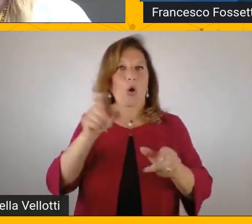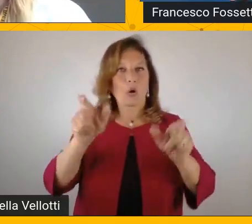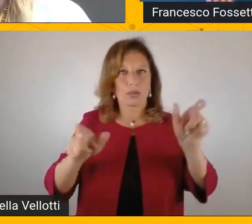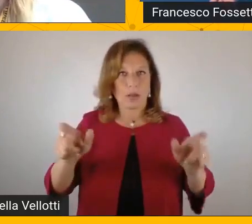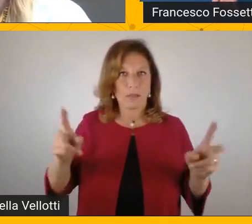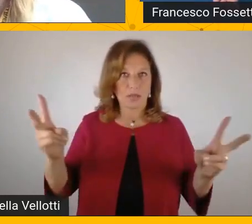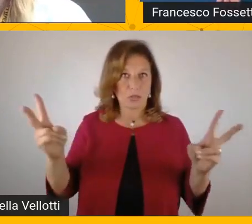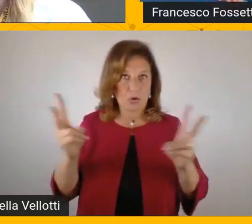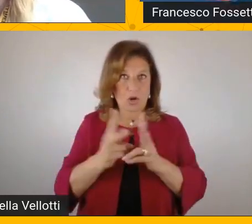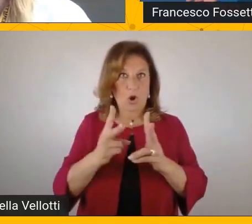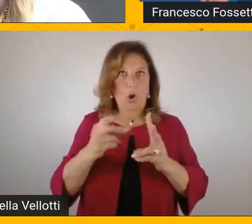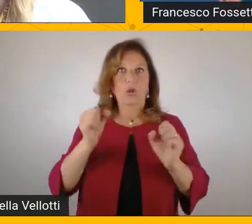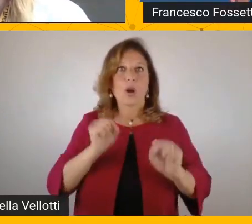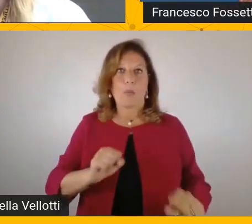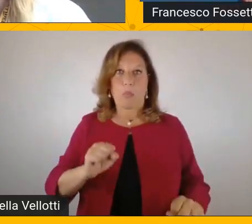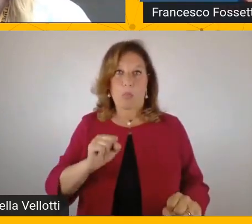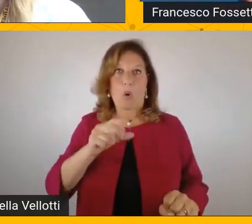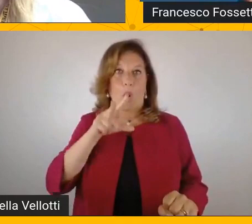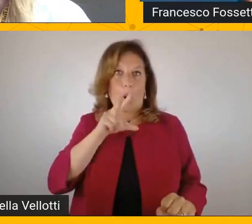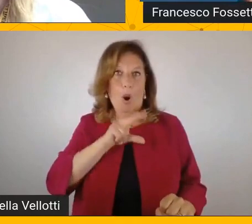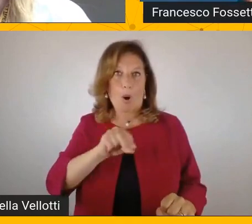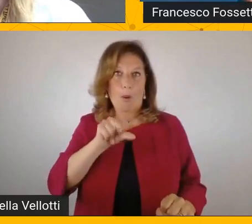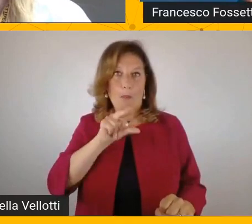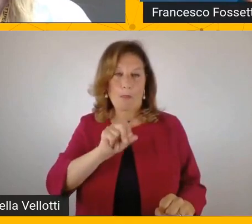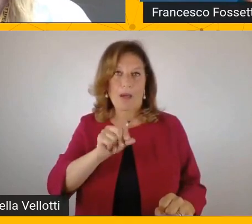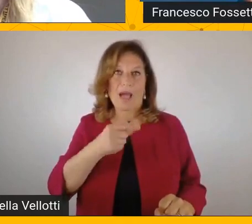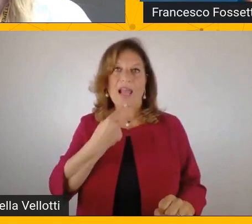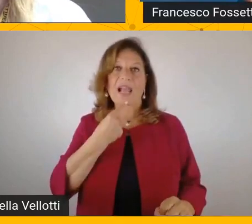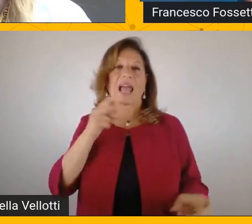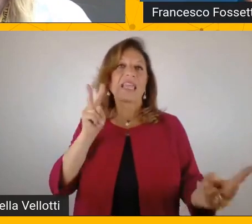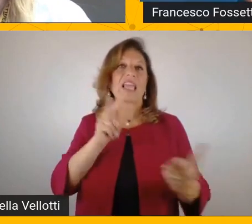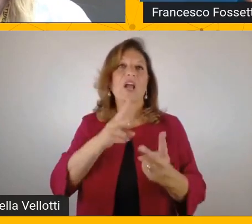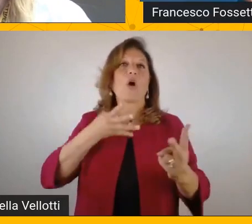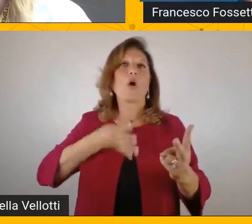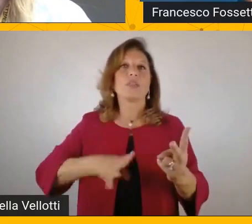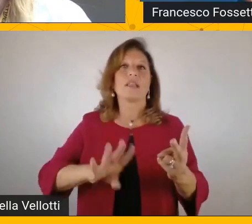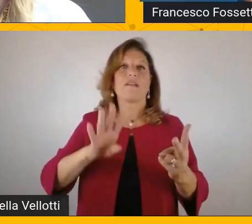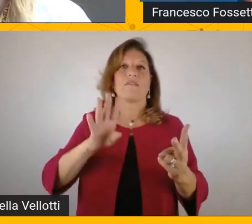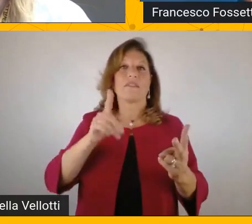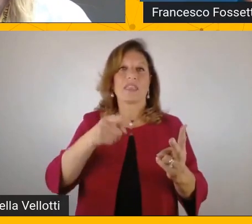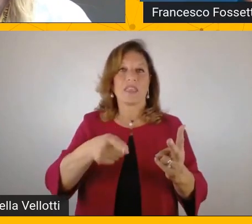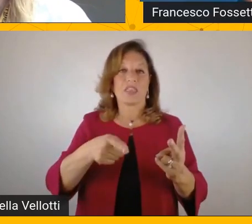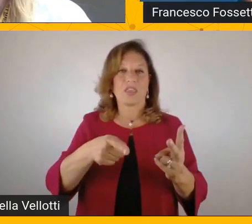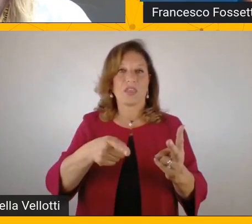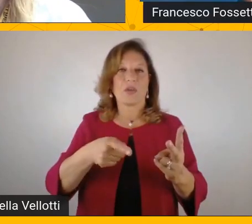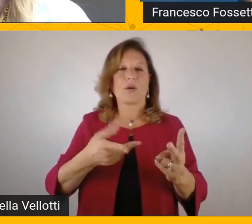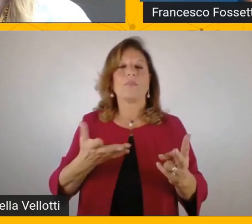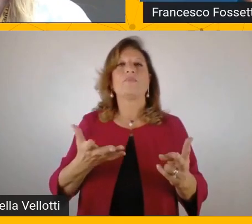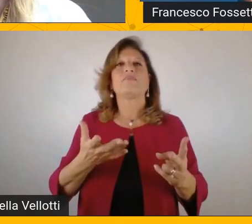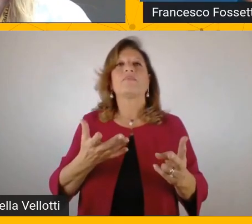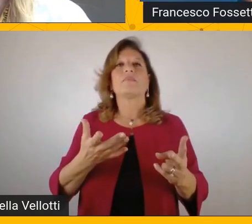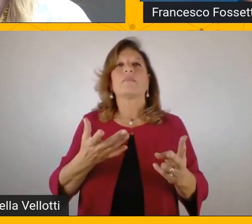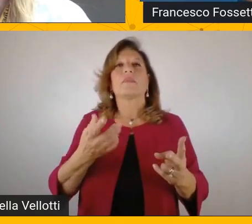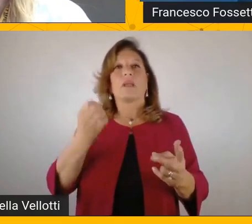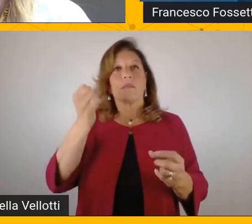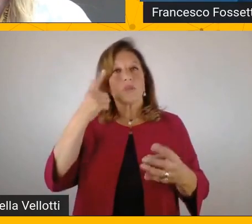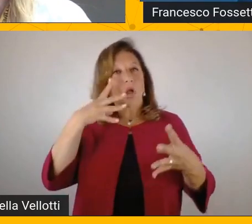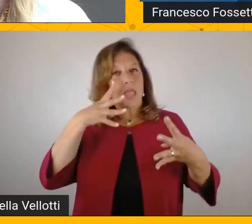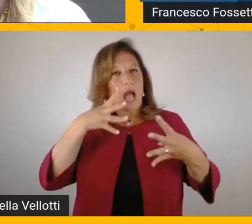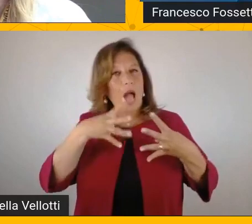eh mio figlio quando gioca a quel videogio eh e anche gli scrittori di contenuto vanno